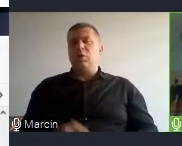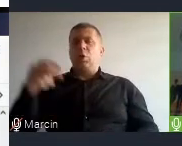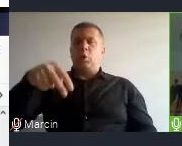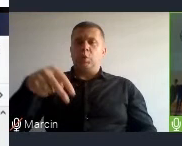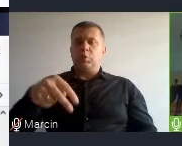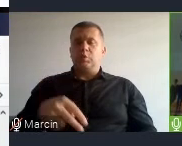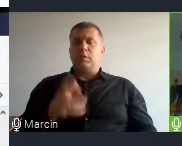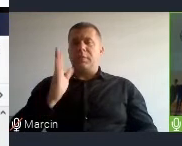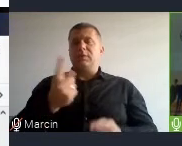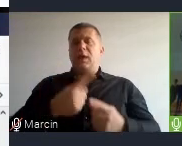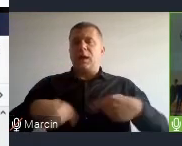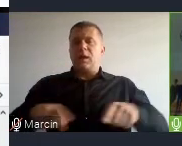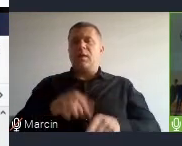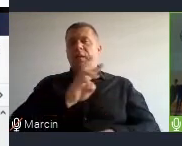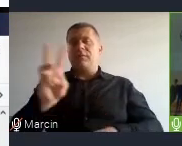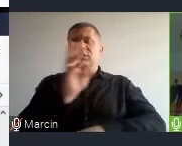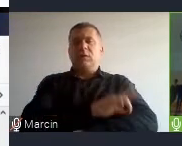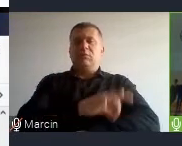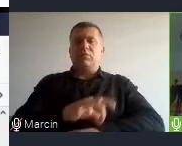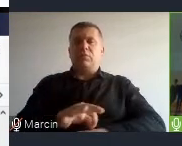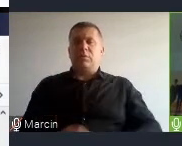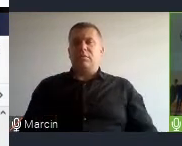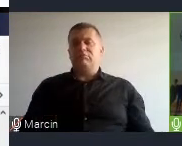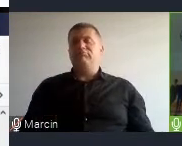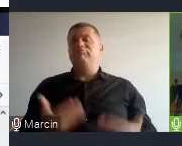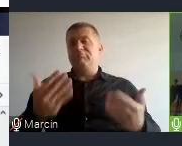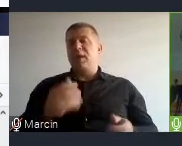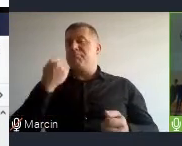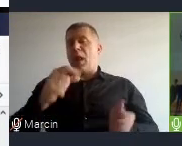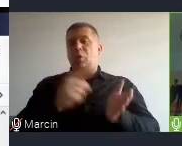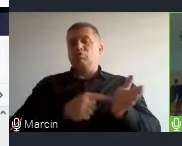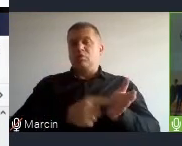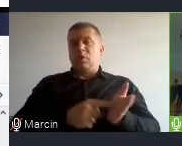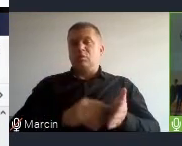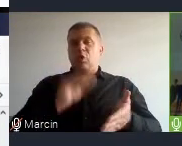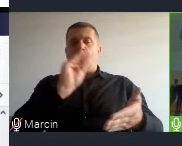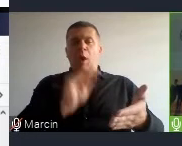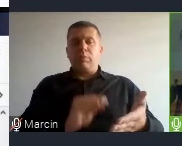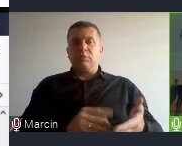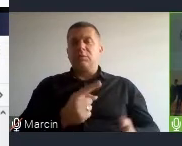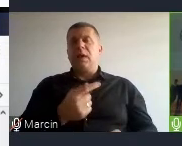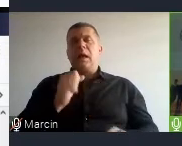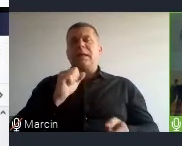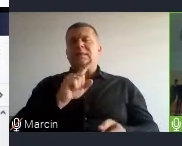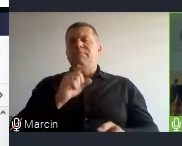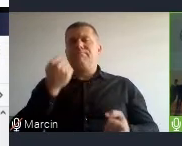które będą realizowane w waszych projektach. Niestety bardzo często opisuję to zbyt dokładnie.